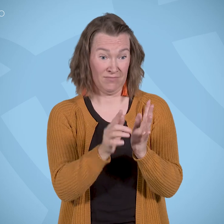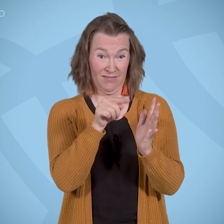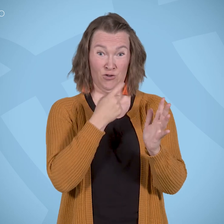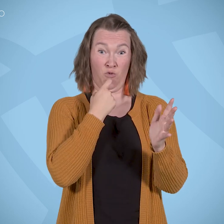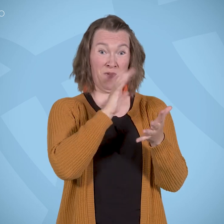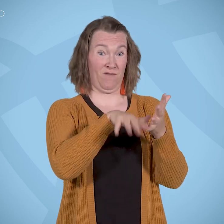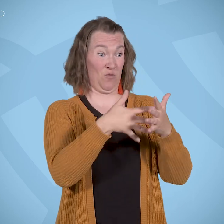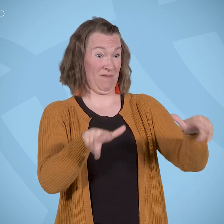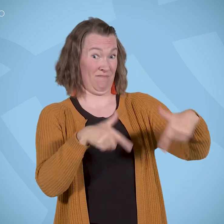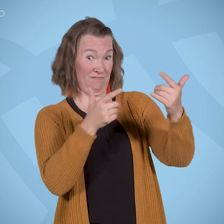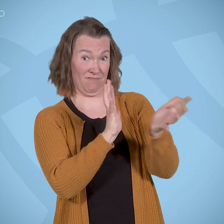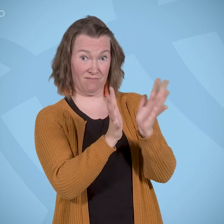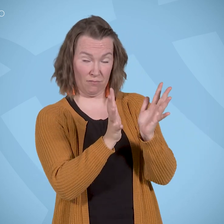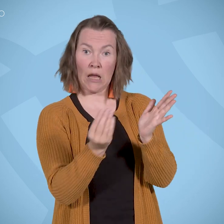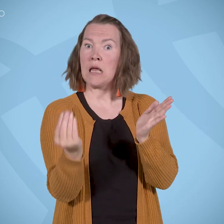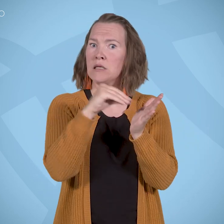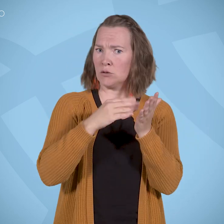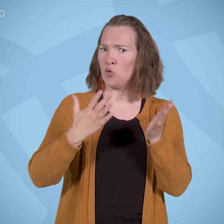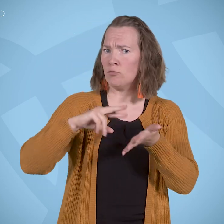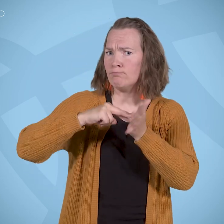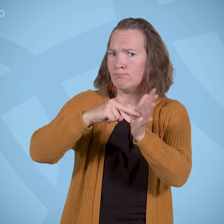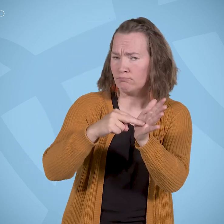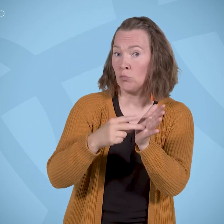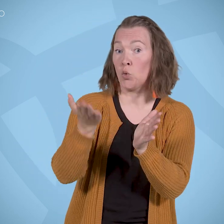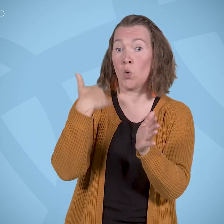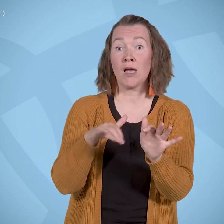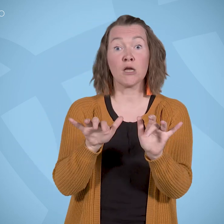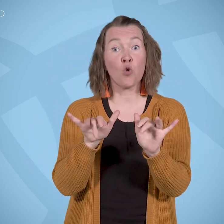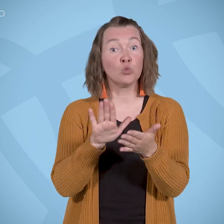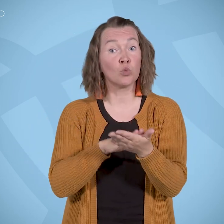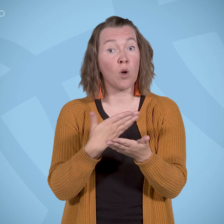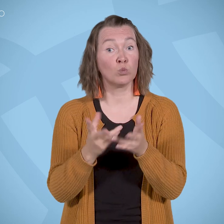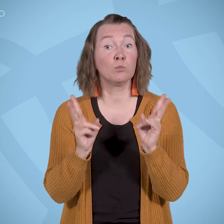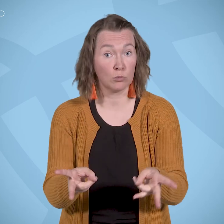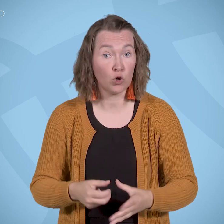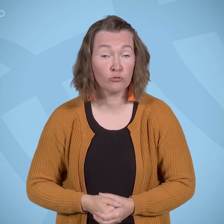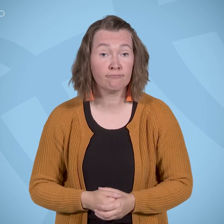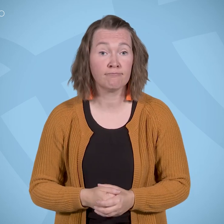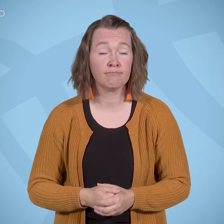ja suunnitteilla on etäpalvelun laajentaminen kirjoitustulkkaukseen.